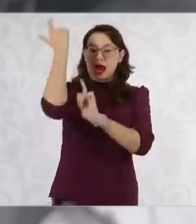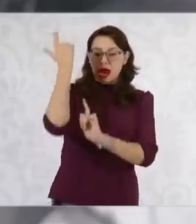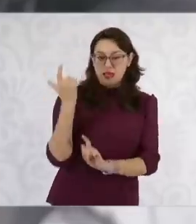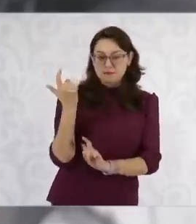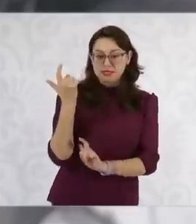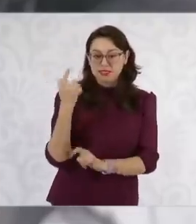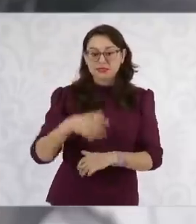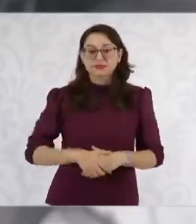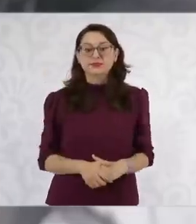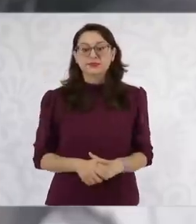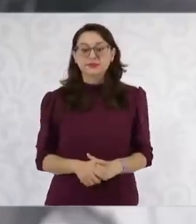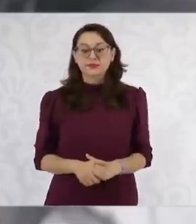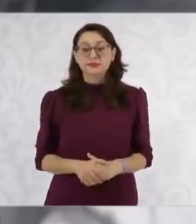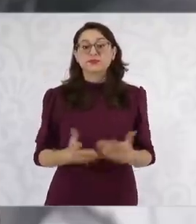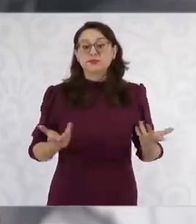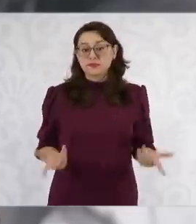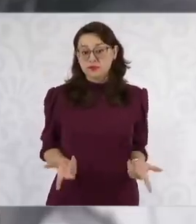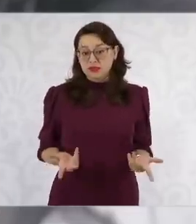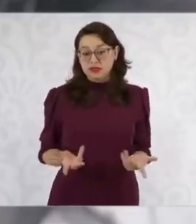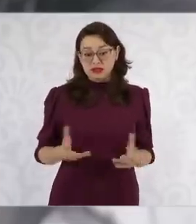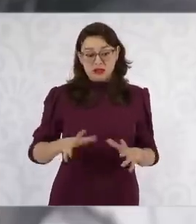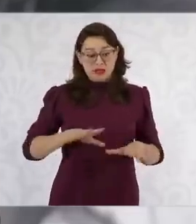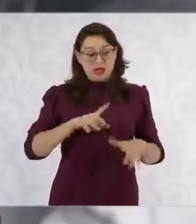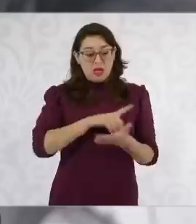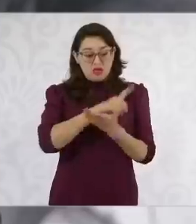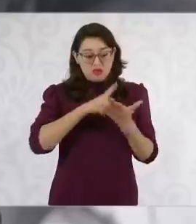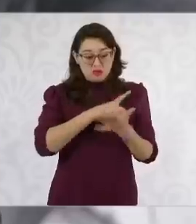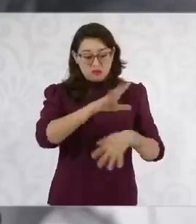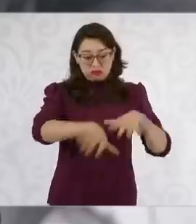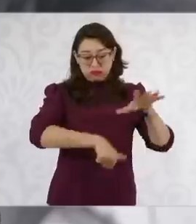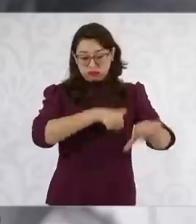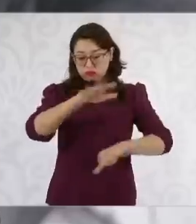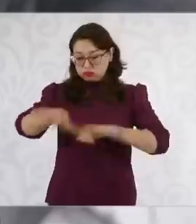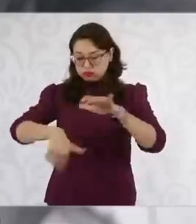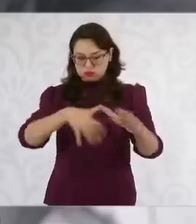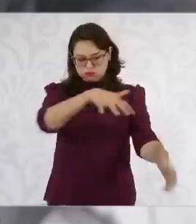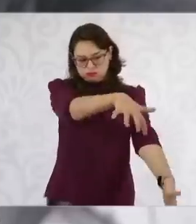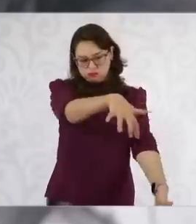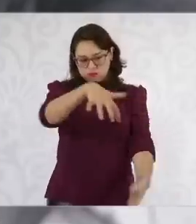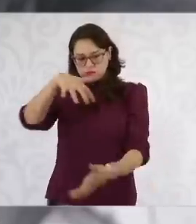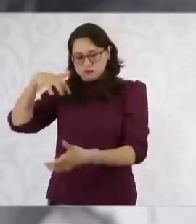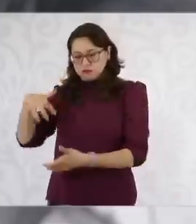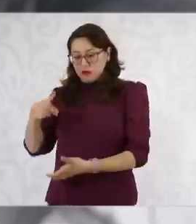asegurada presenta más de 60 millones de dosis que no llegarán a las calles ni podrán destruir